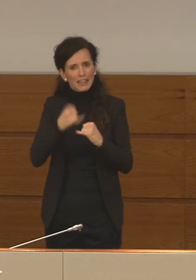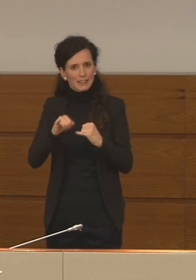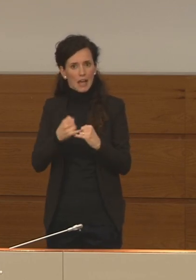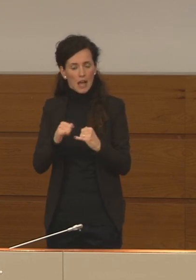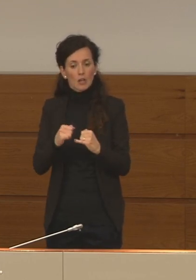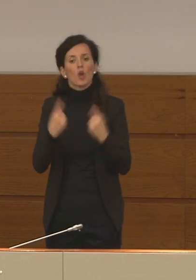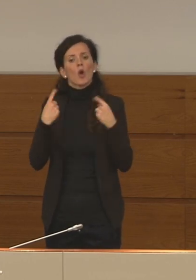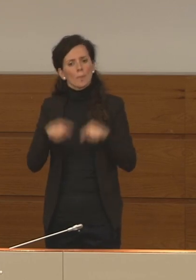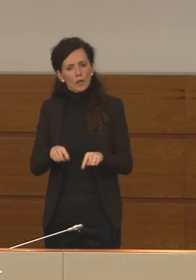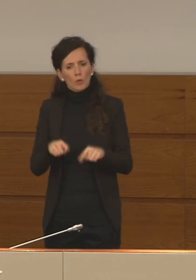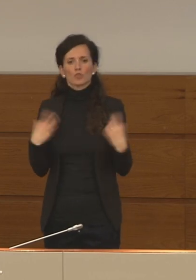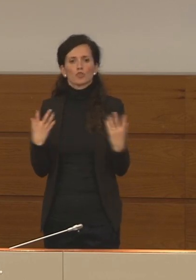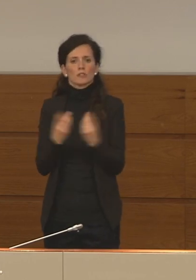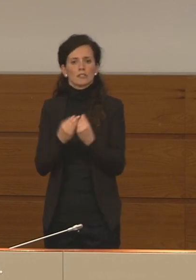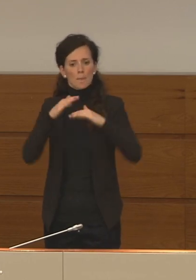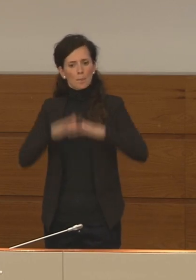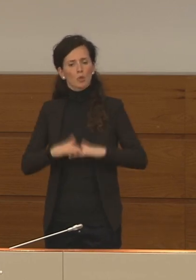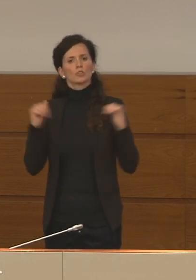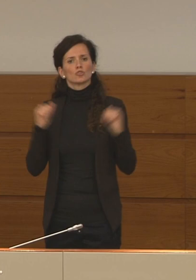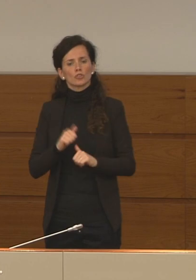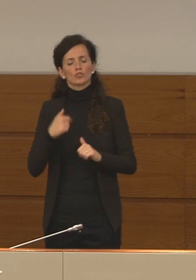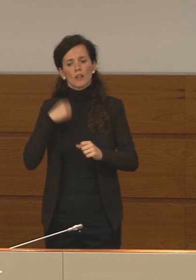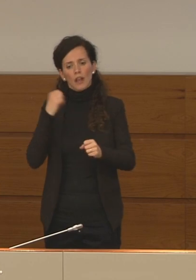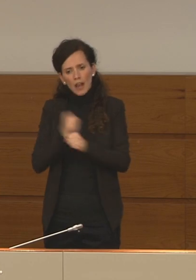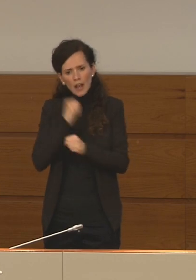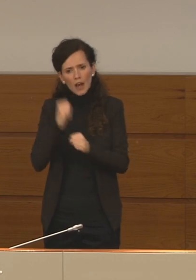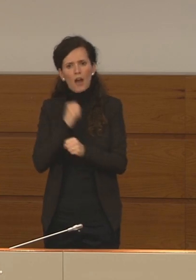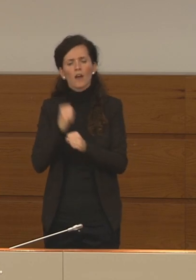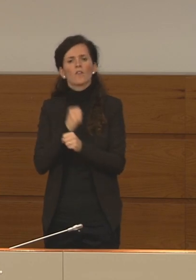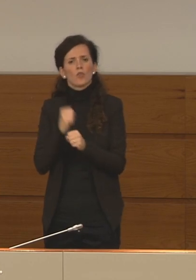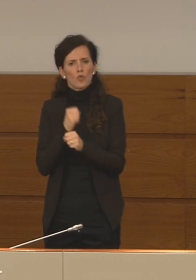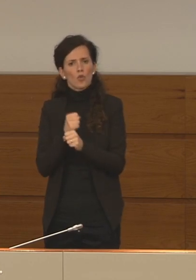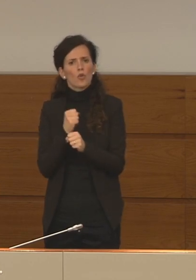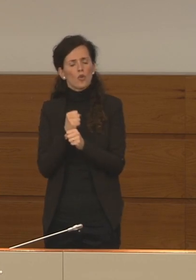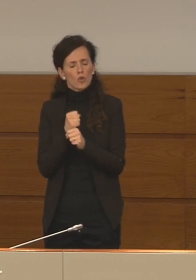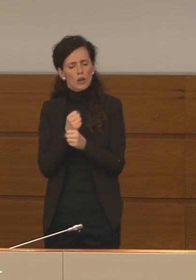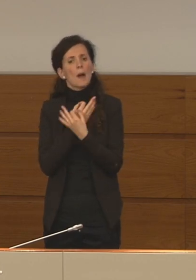alla protezione civile stiamo lavorando per rappresentare questi dati